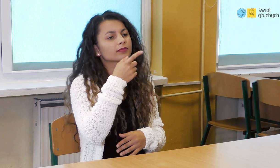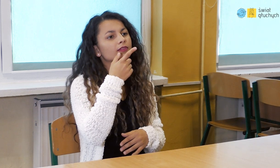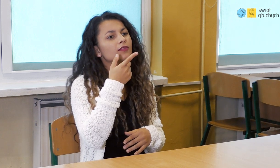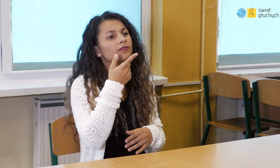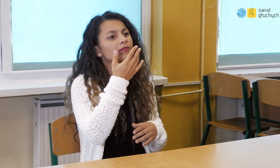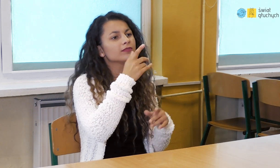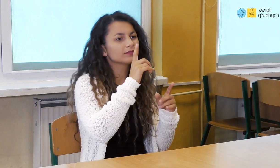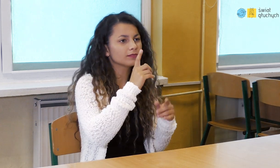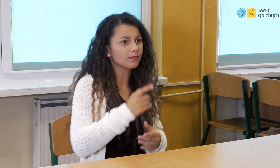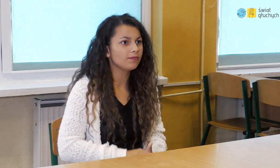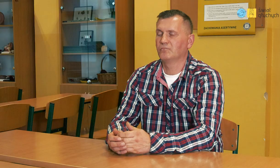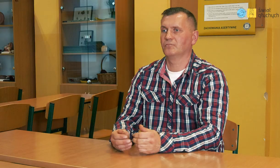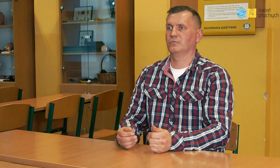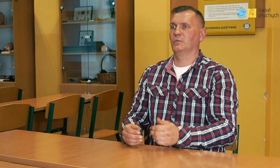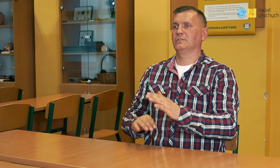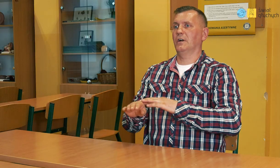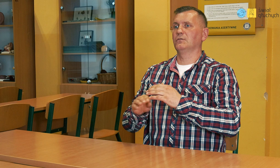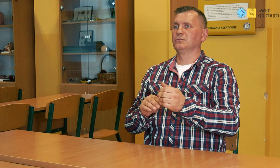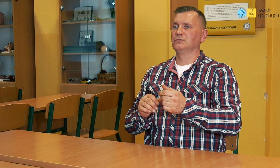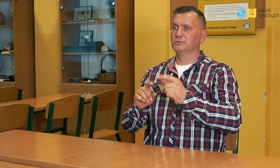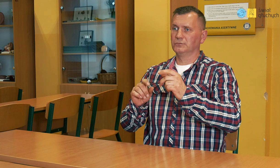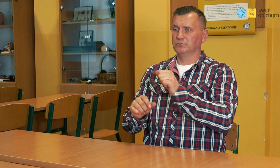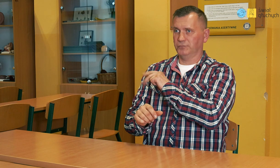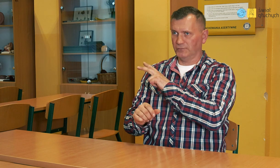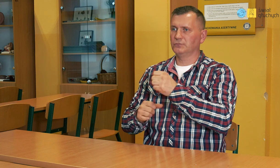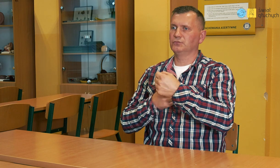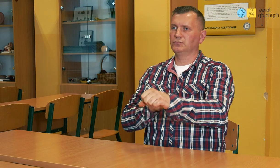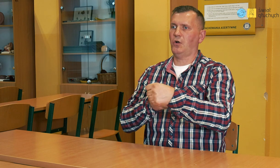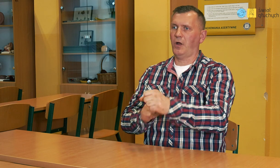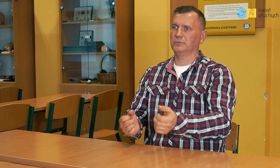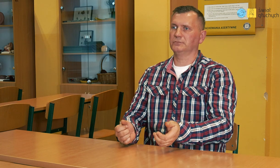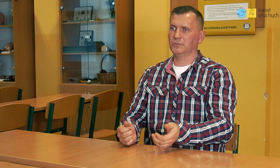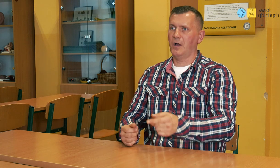Uczęszczałem 3 lata do szkoły zawodowej, gdzie przyuczali na stolarza.